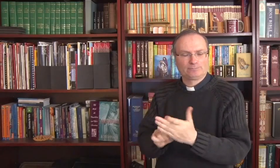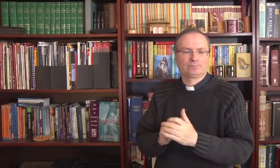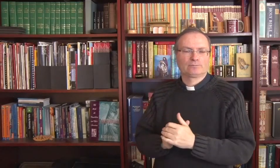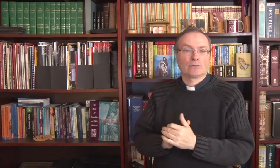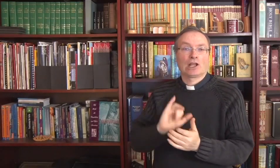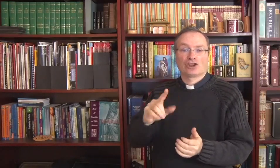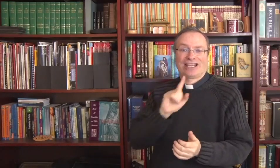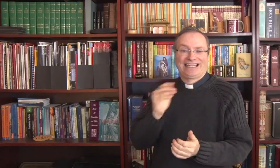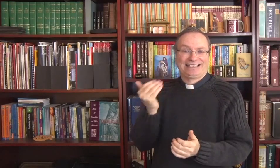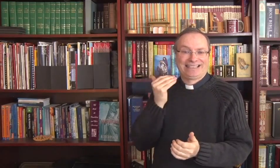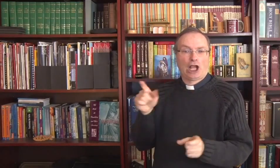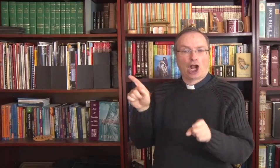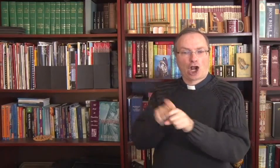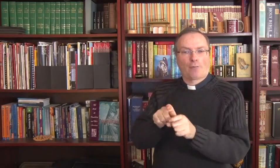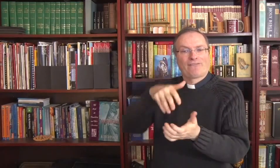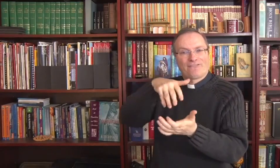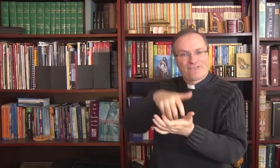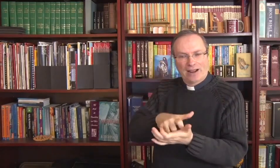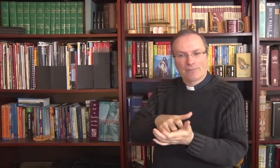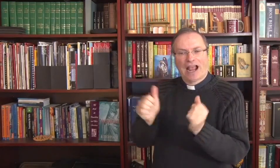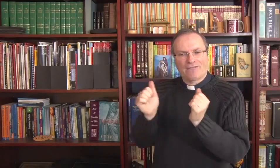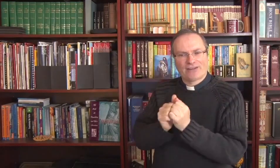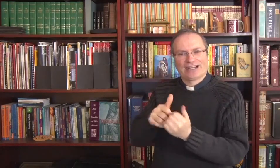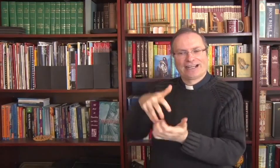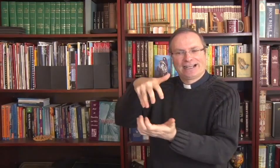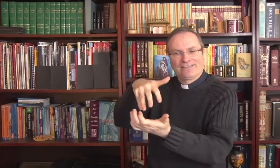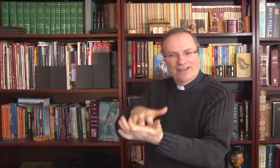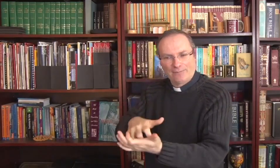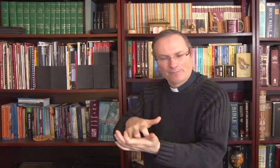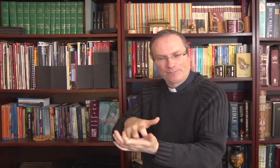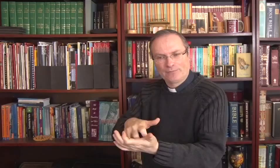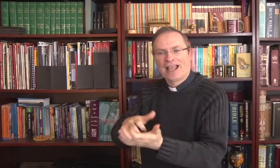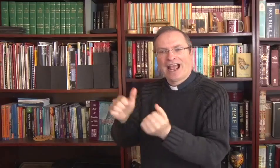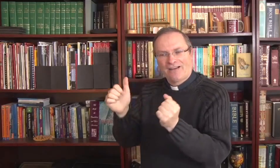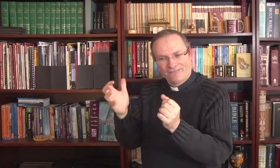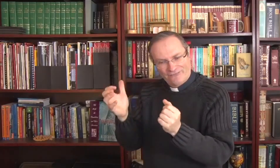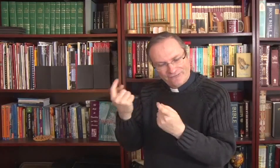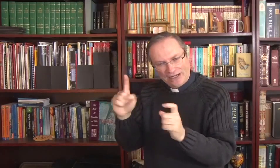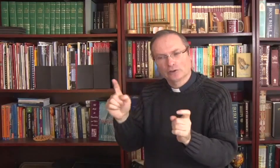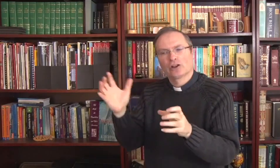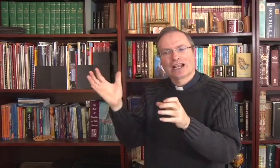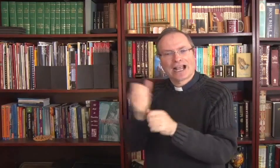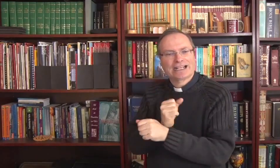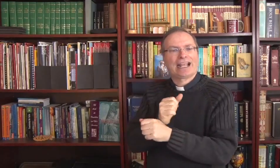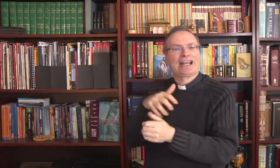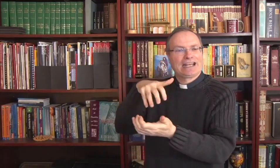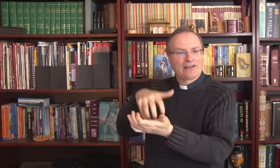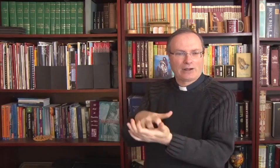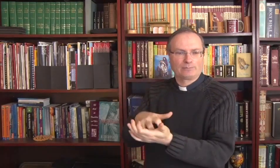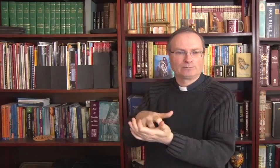J’ai été [comme] faible avec les faibles afin de gagner les faibles.